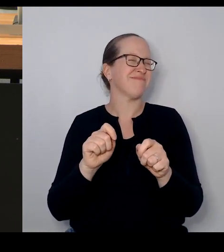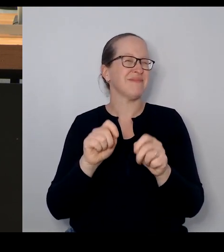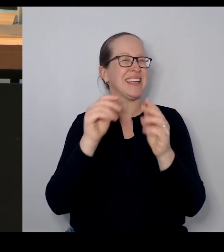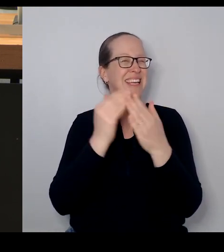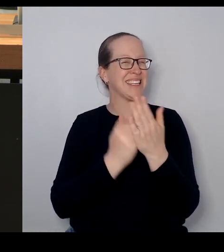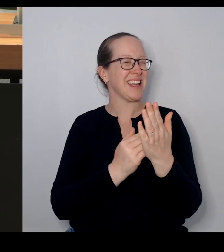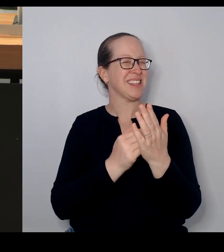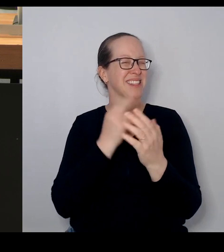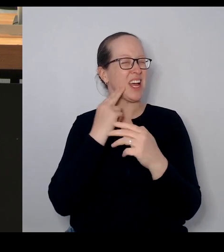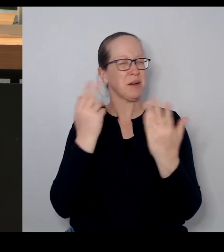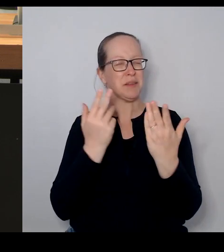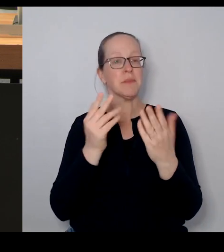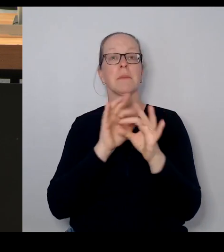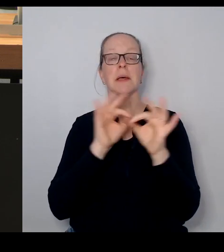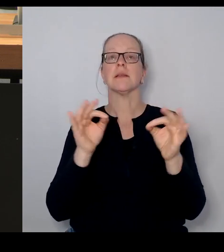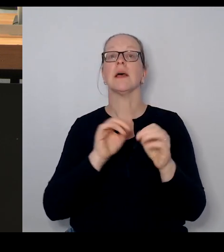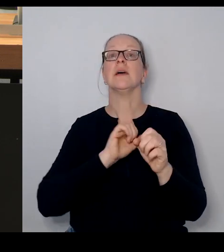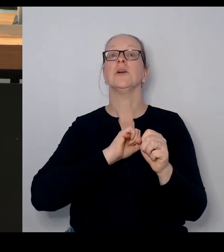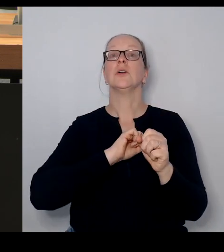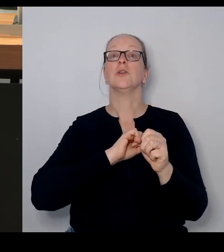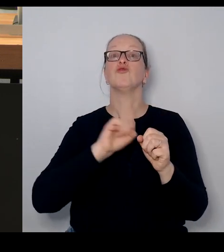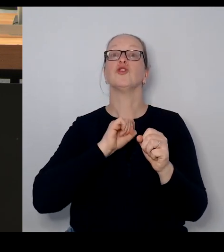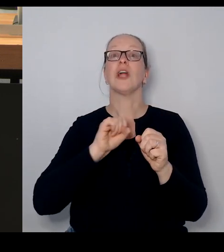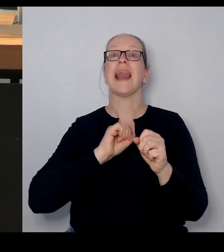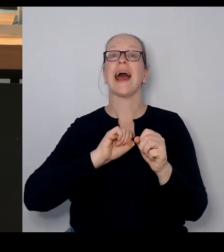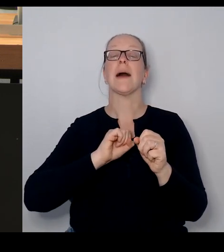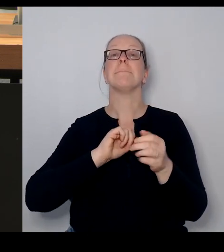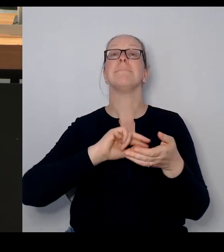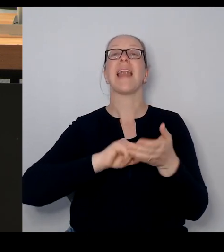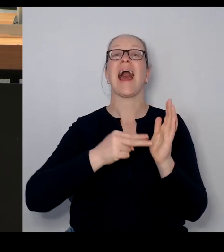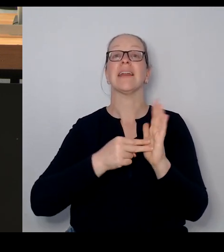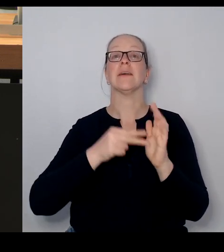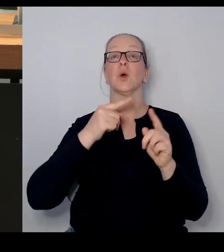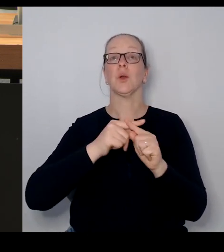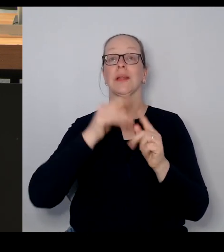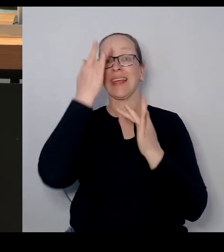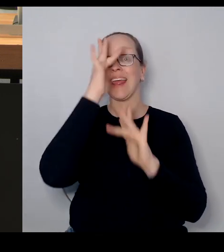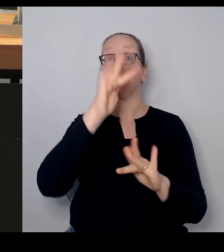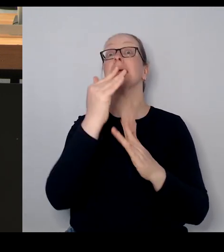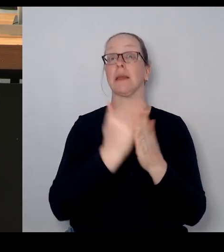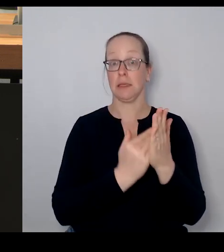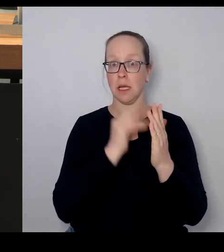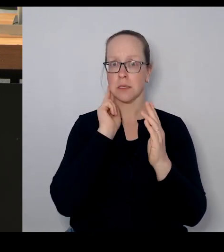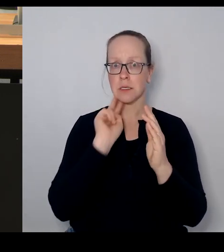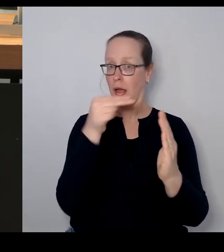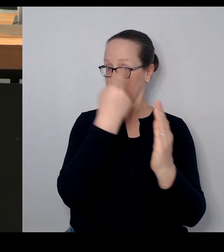und genehmigen Gesetz. Es geht um Ihre Hausaufgaben und um die in den Bezirken. Da muss beschleunigt werden